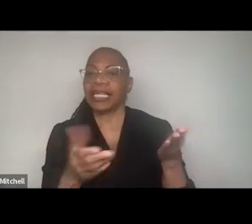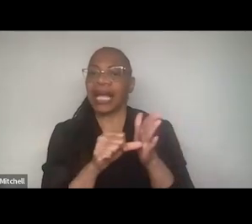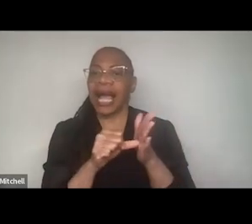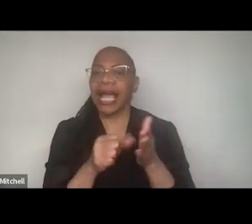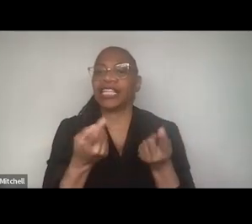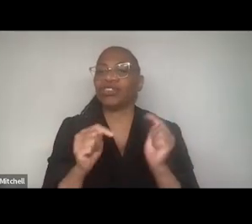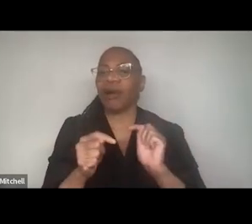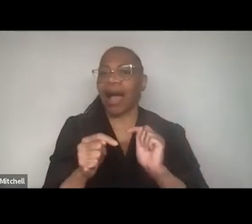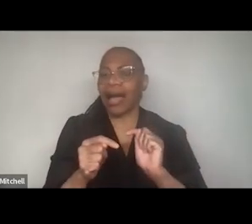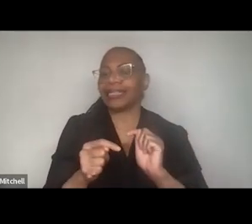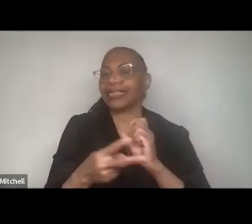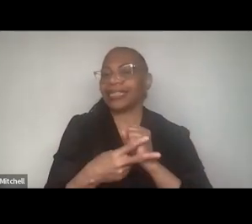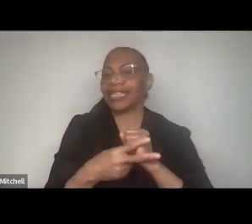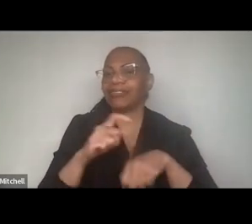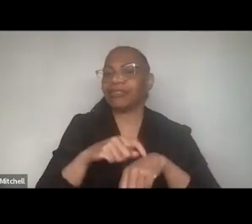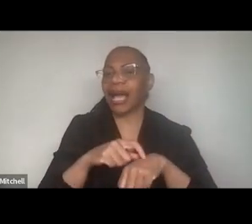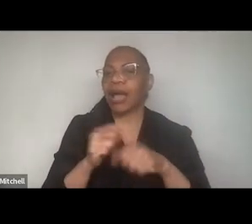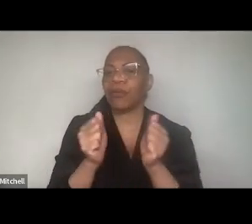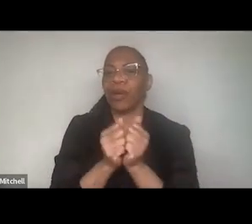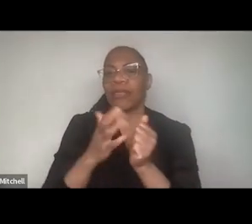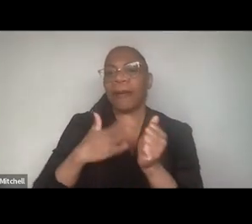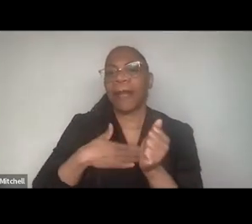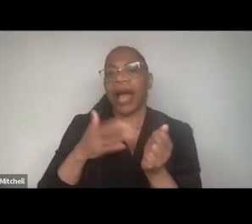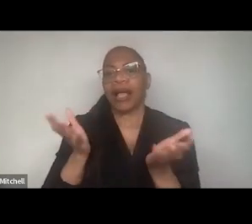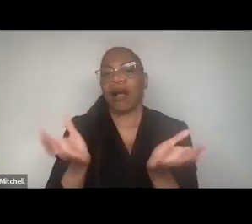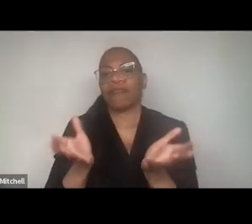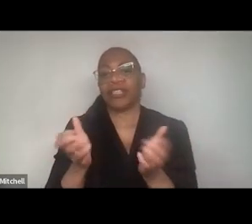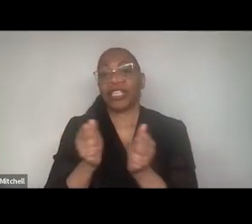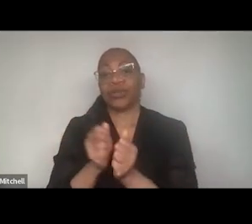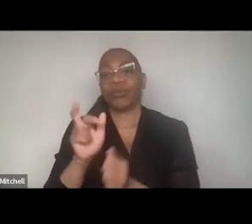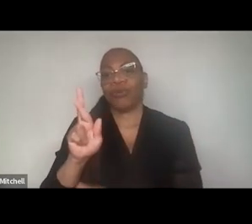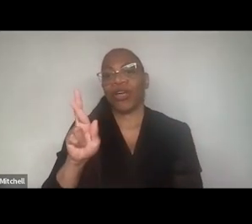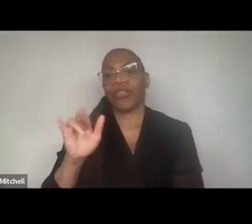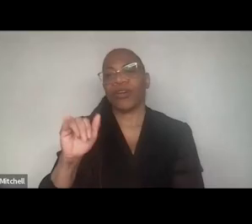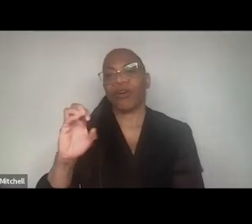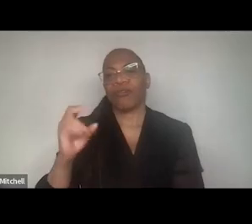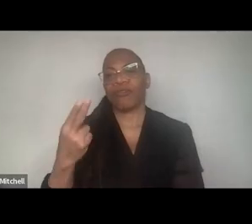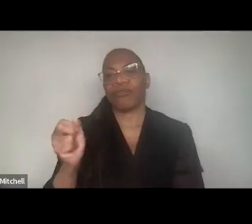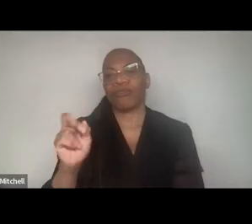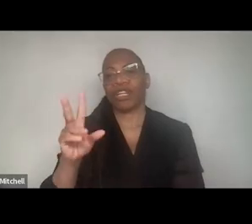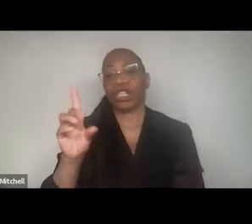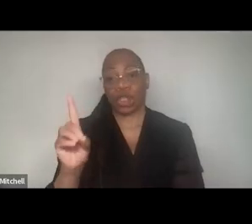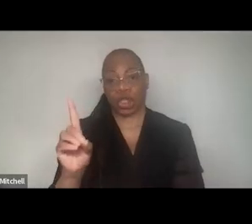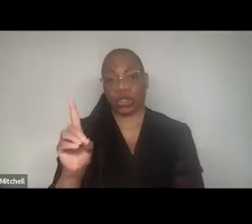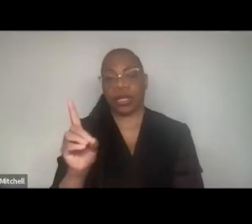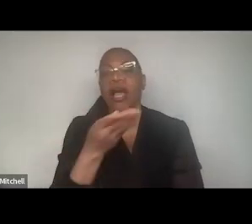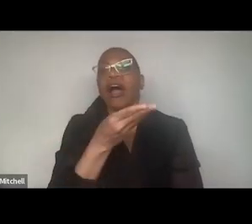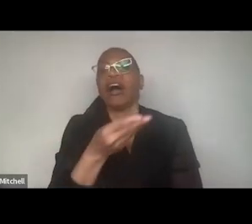para mi conversación con Richard. Adaptarse y manejarse a uno mismo... Algunas de estas cosas ya se han mencionado.